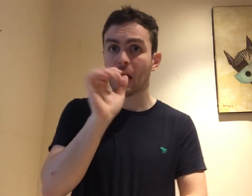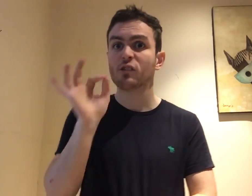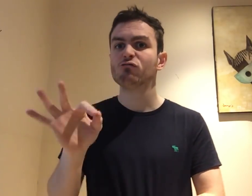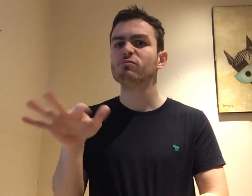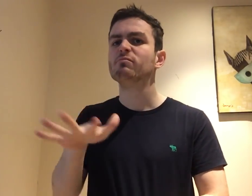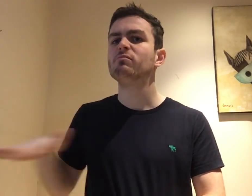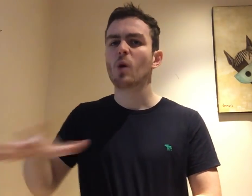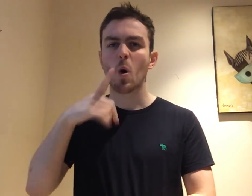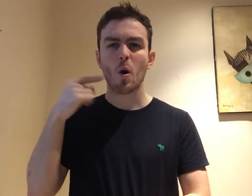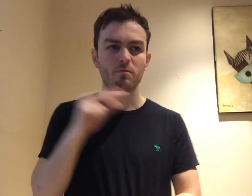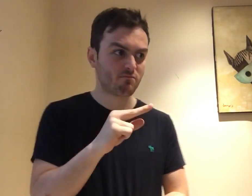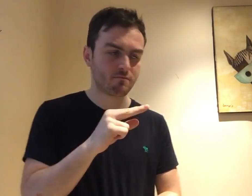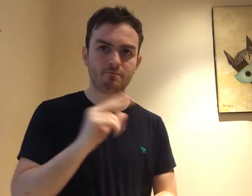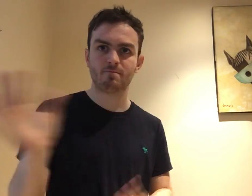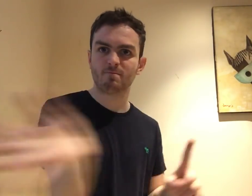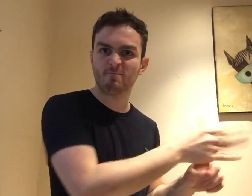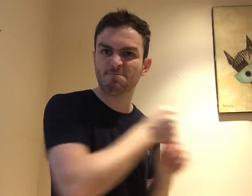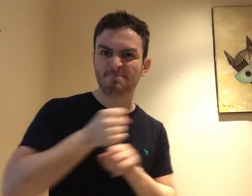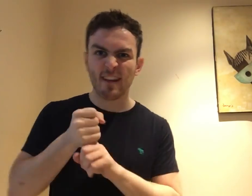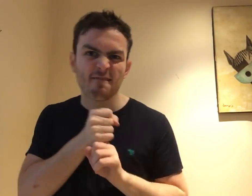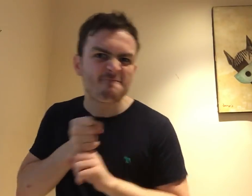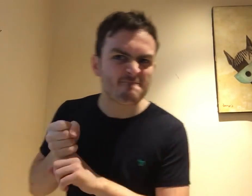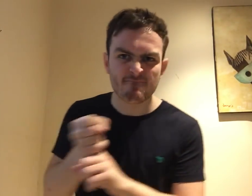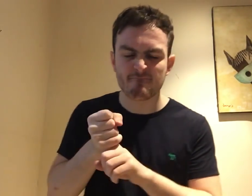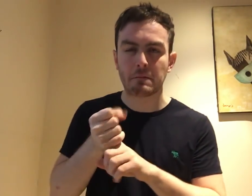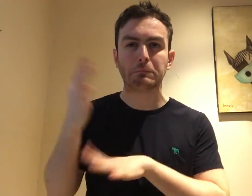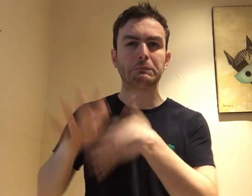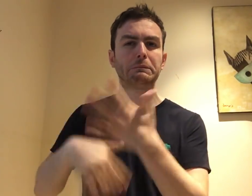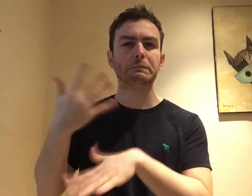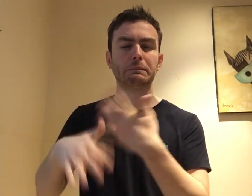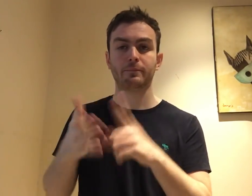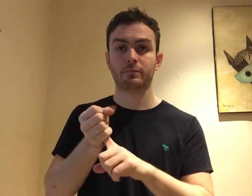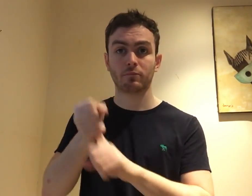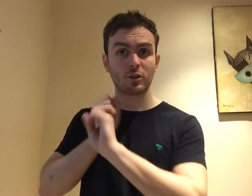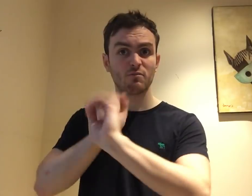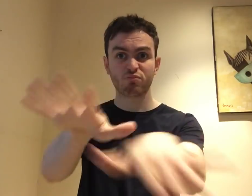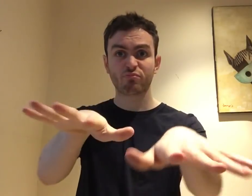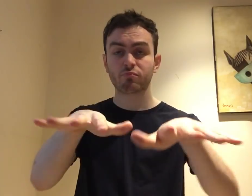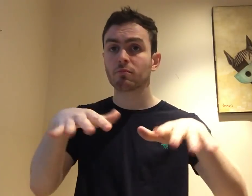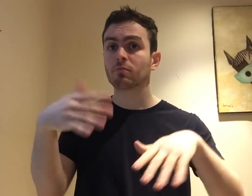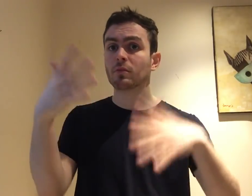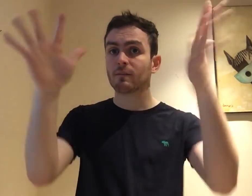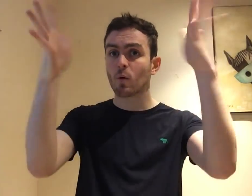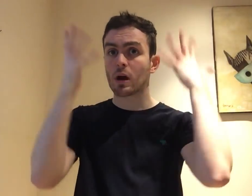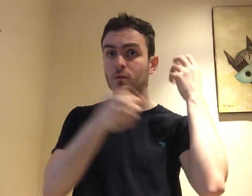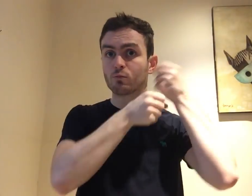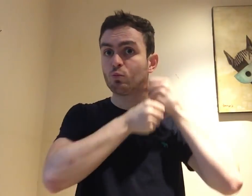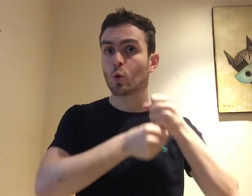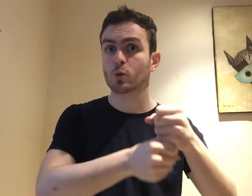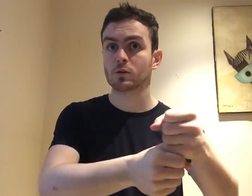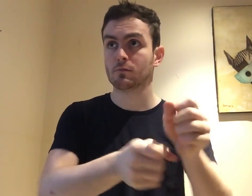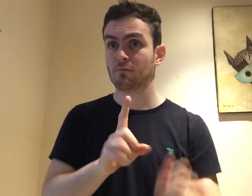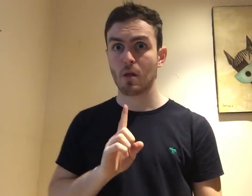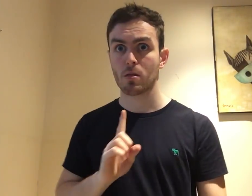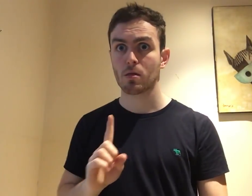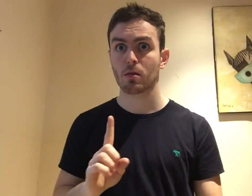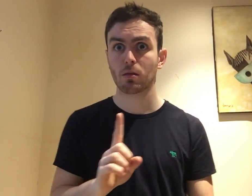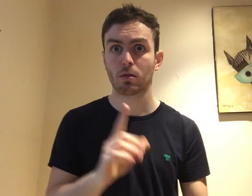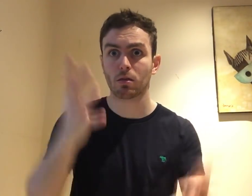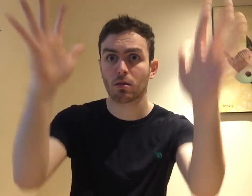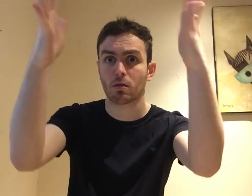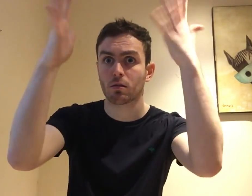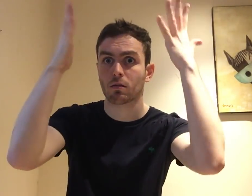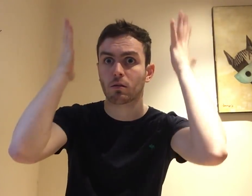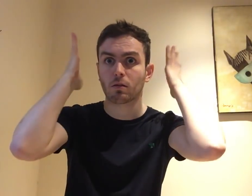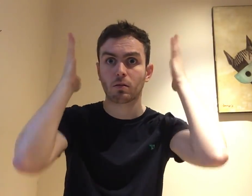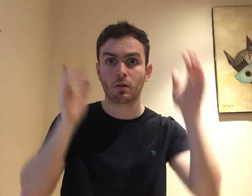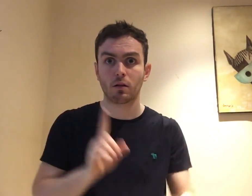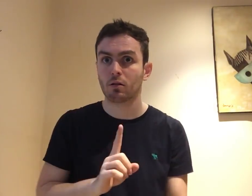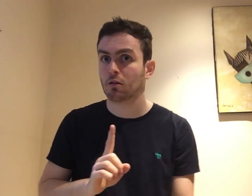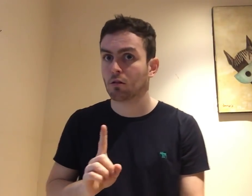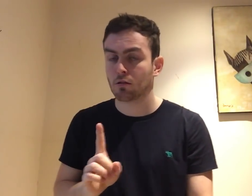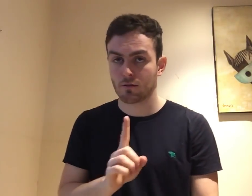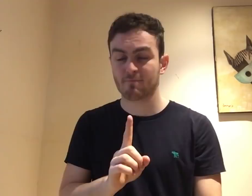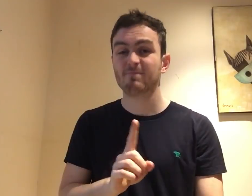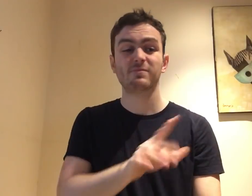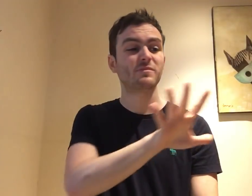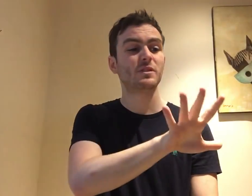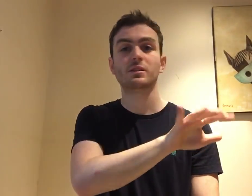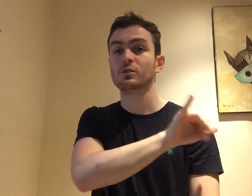en Amérique du Sud, puis abandonnée par ses ravisseurs dans la jungle.